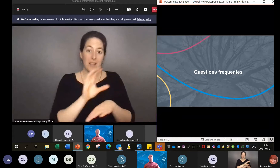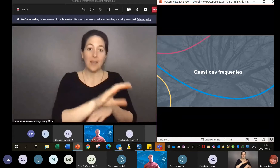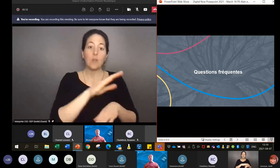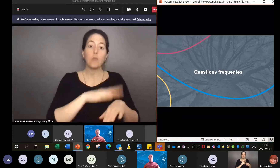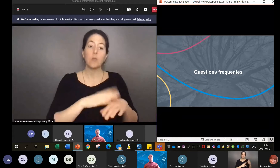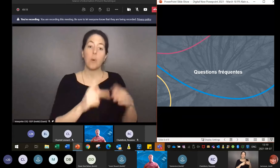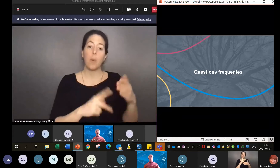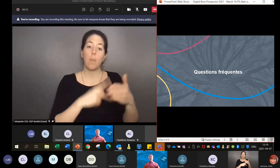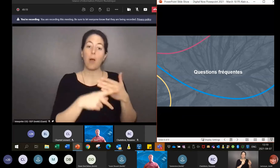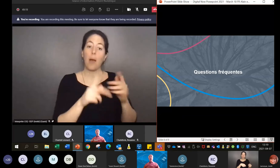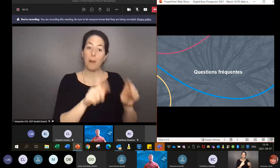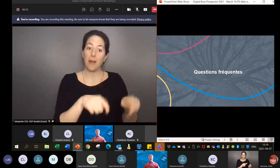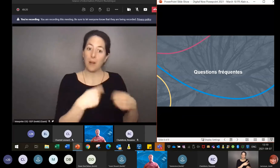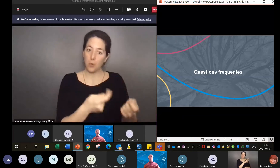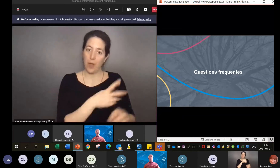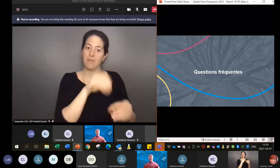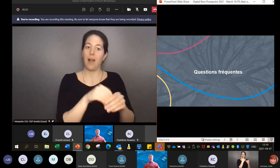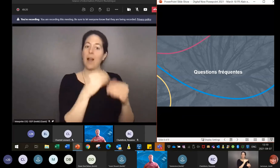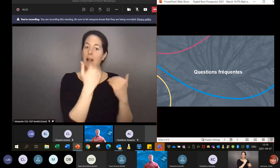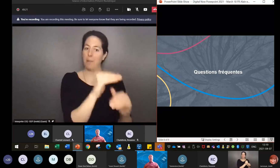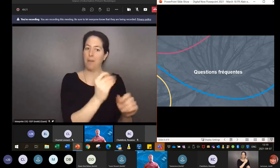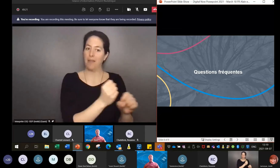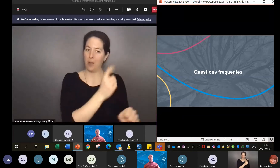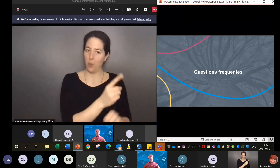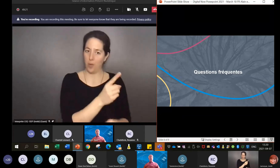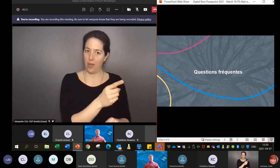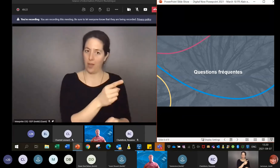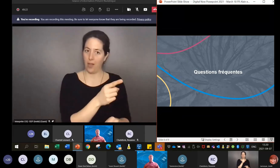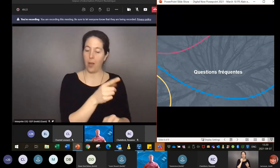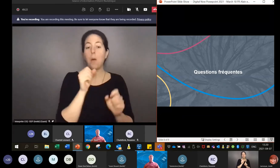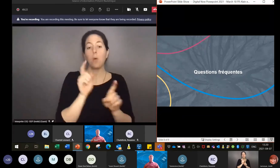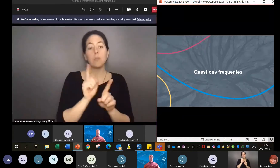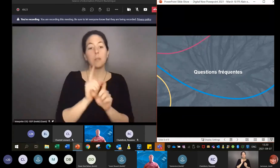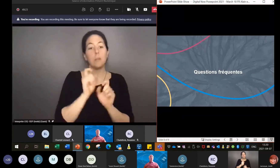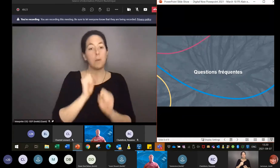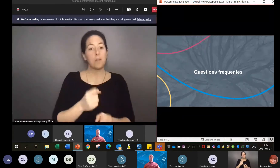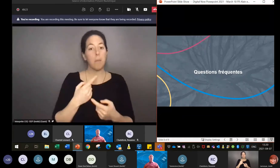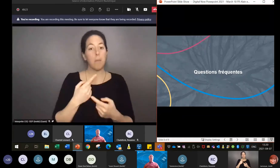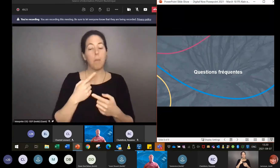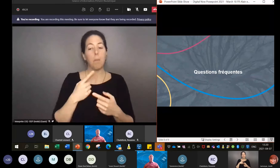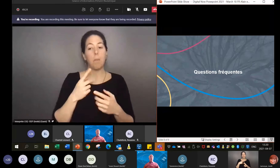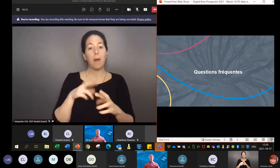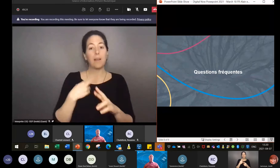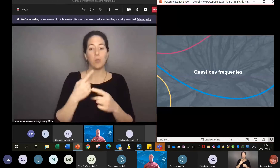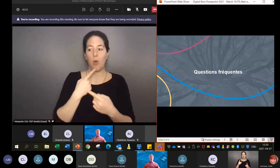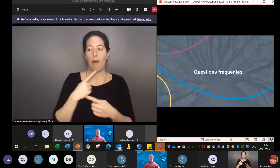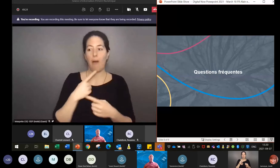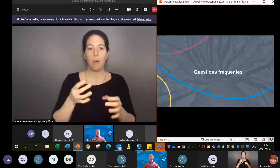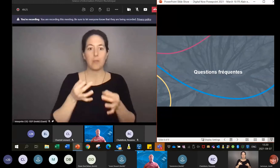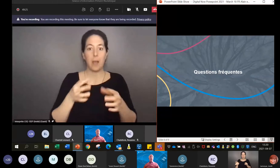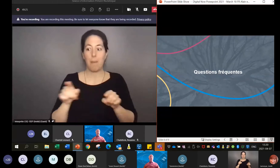que les résultats peuvent ne pas être annoncés en même temps. Vous ne pouvez pas